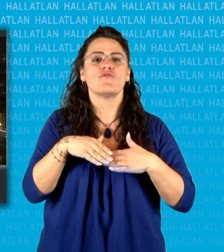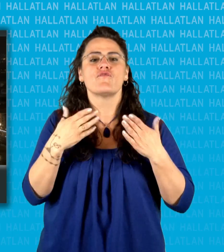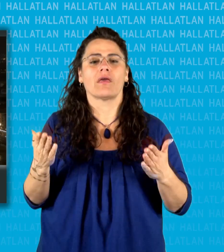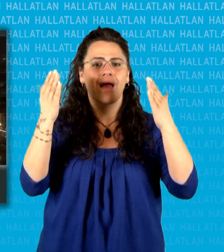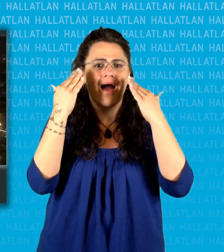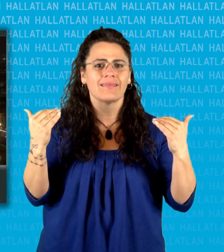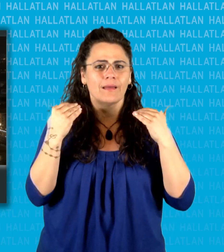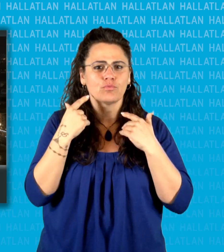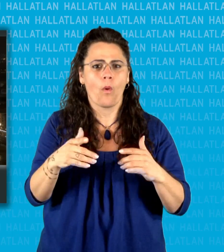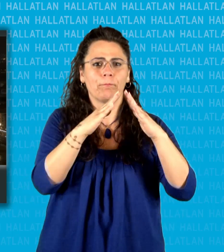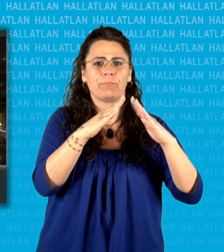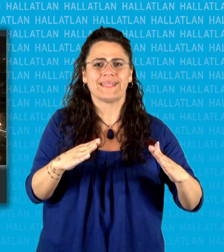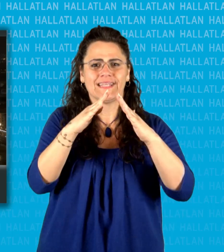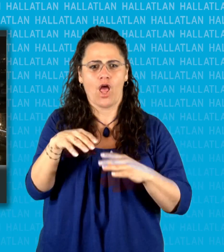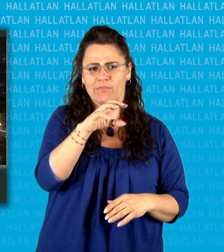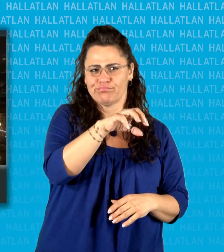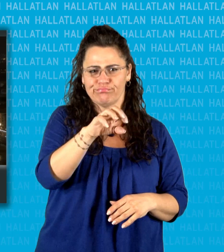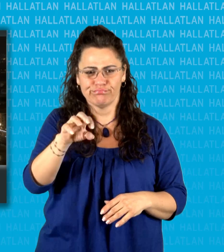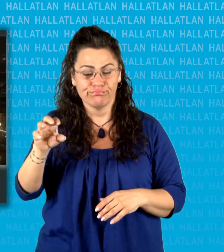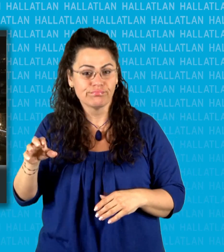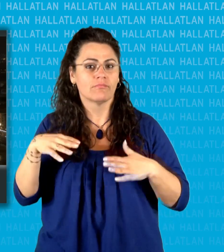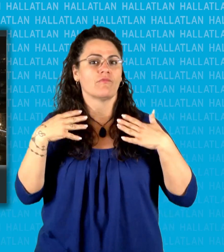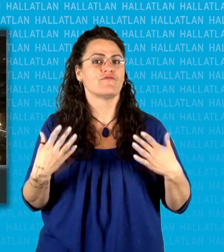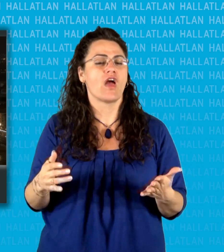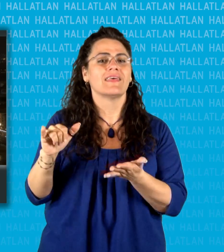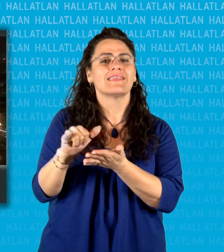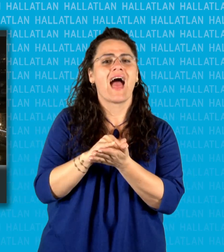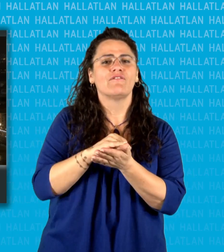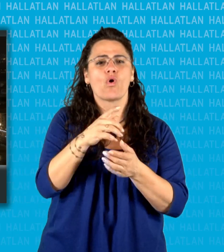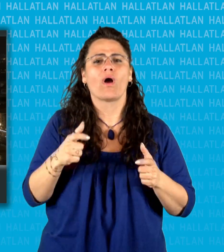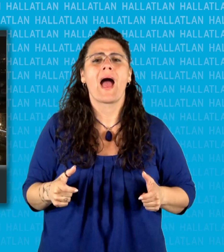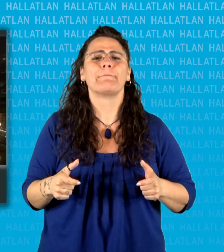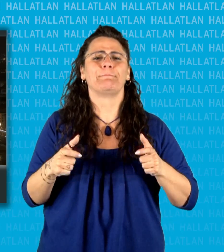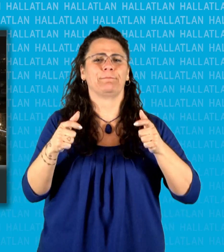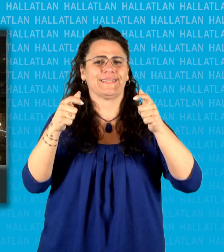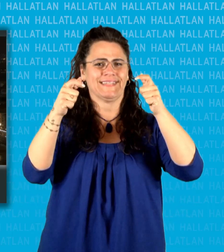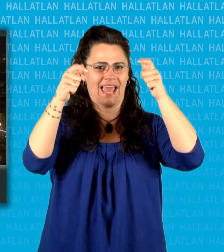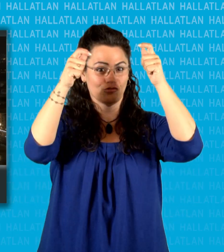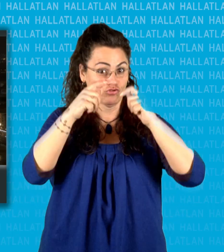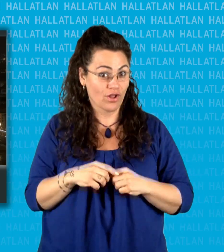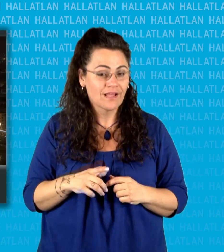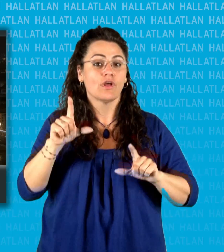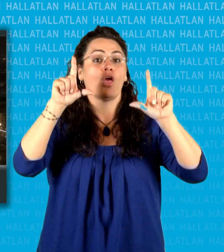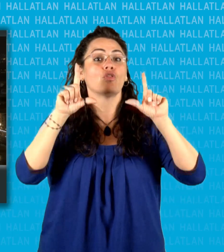az egyiptomi piramisok, a New York-i Empire State Building,